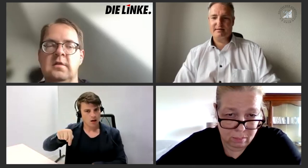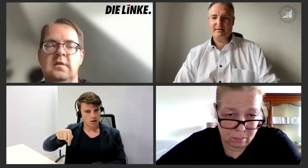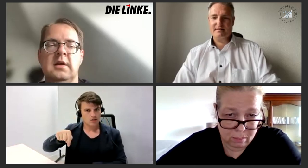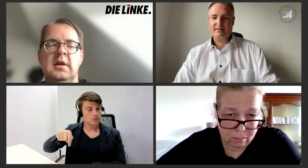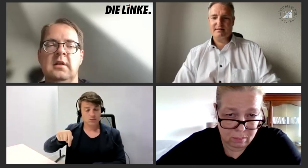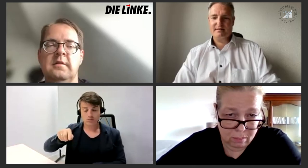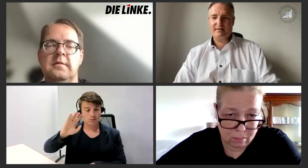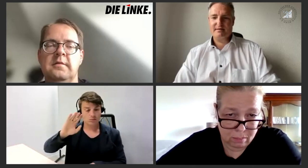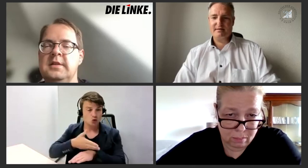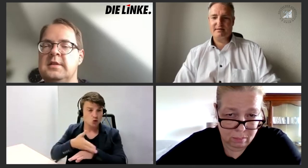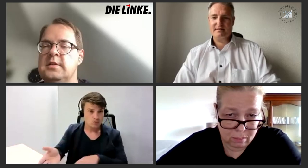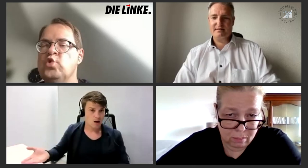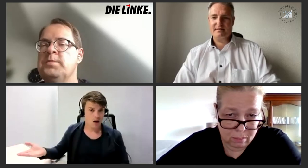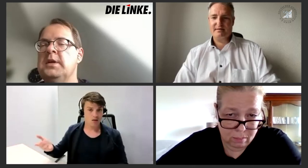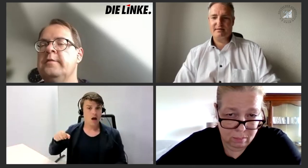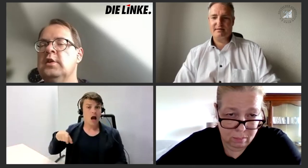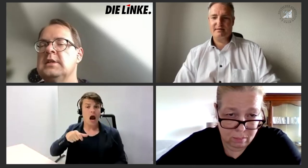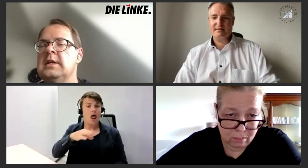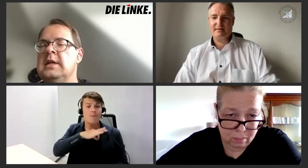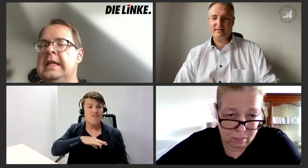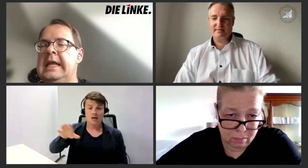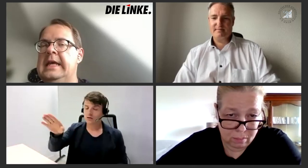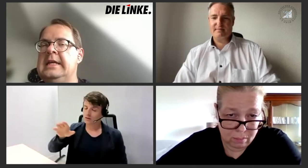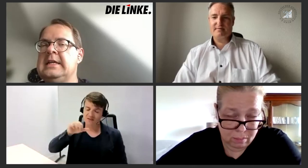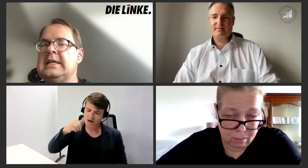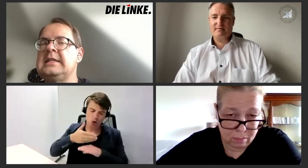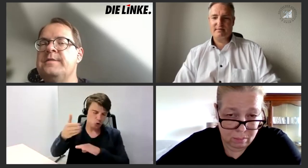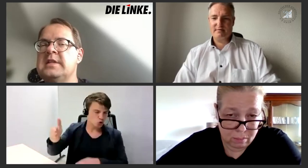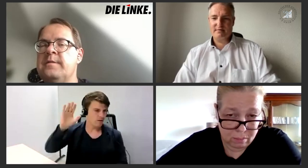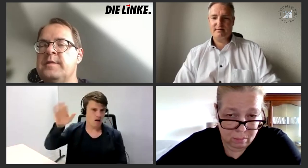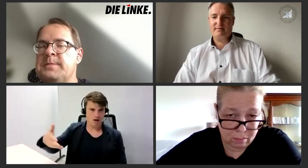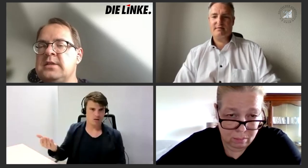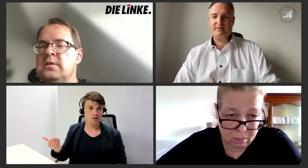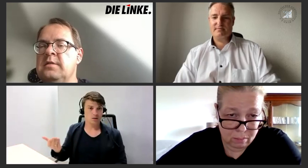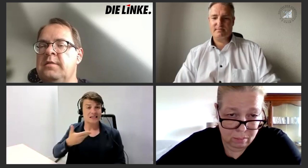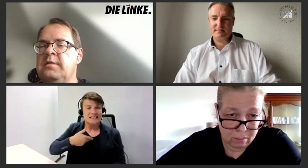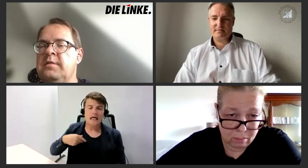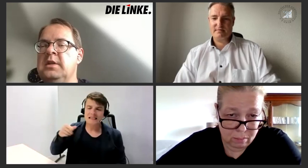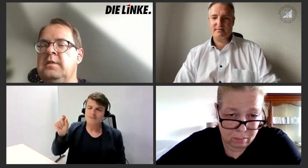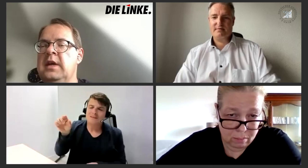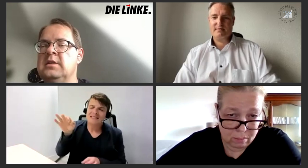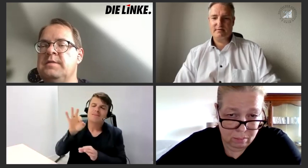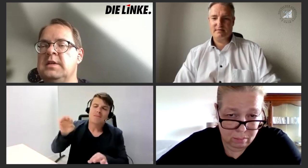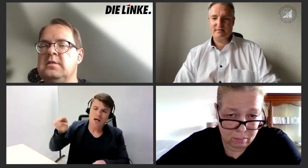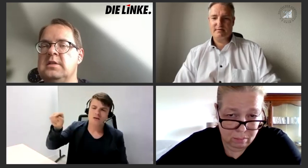deutlich zu spät und in Rheinland-Pfalz zu spät erfolgt ist. In Sachsen lief es etwas besser,